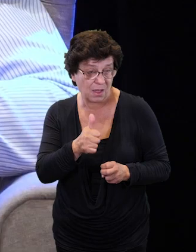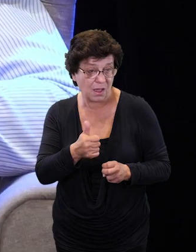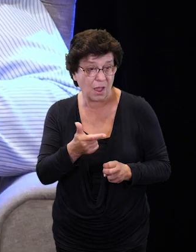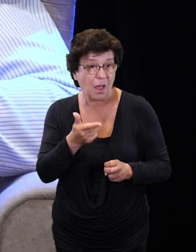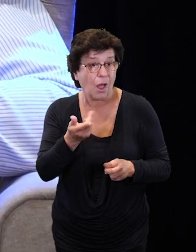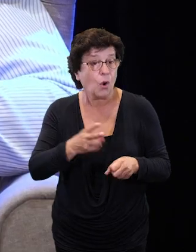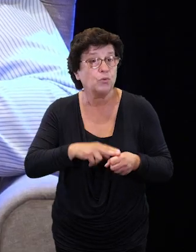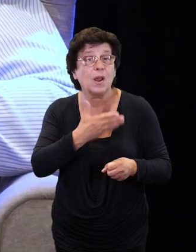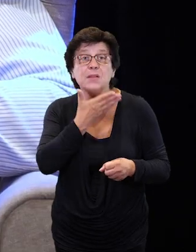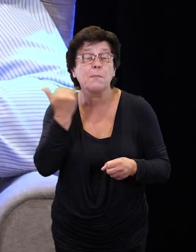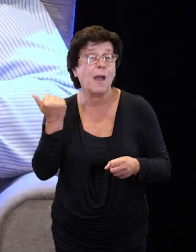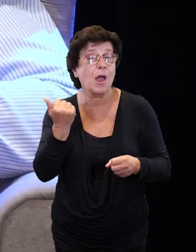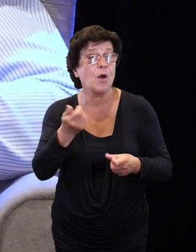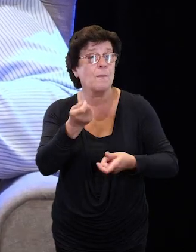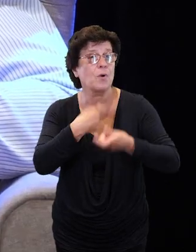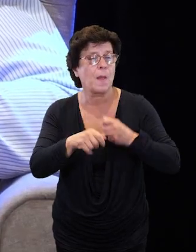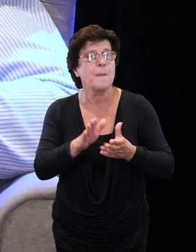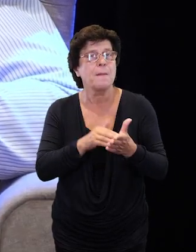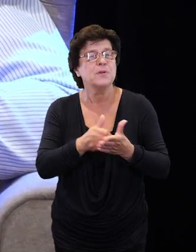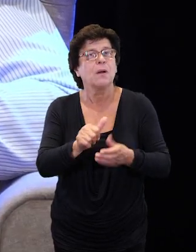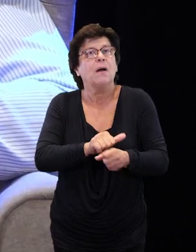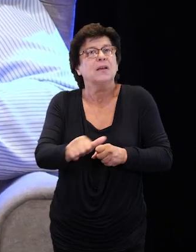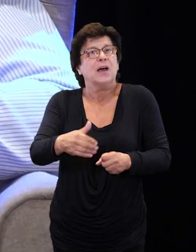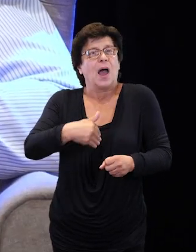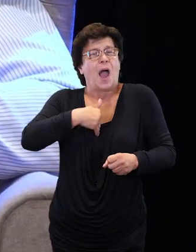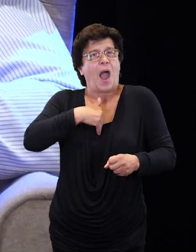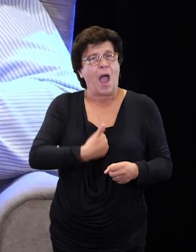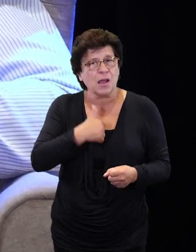Jeśli my mamy na przykład kaszel, to jak on może występować